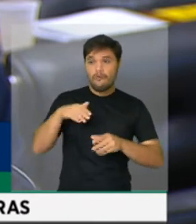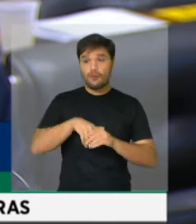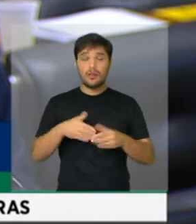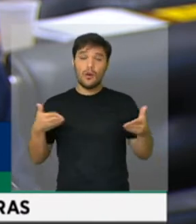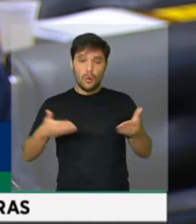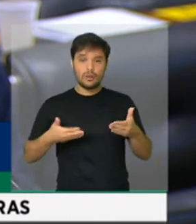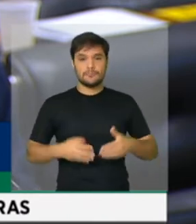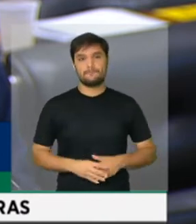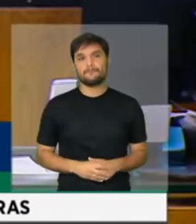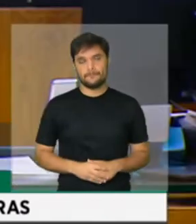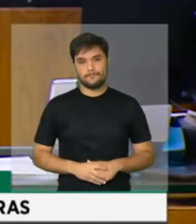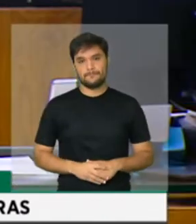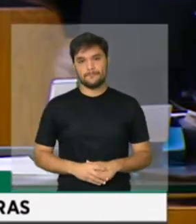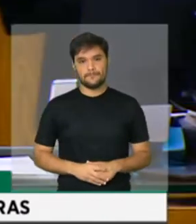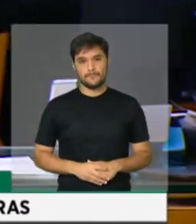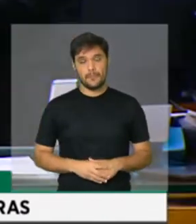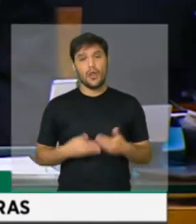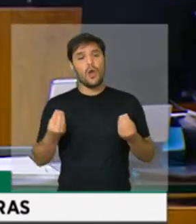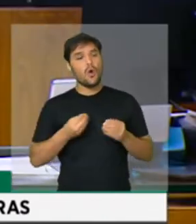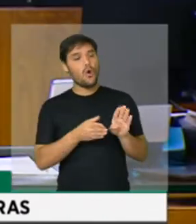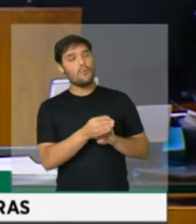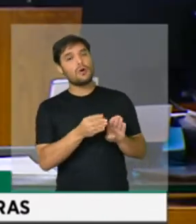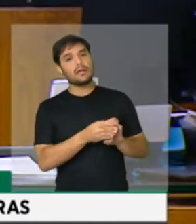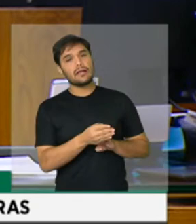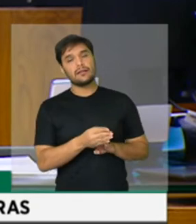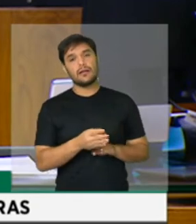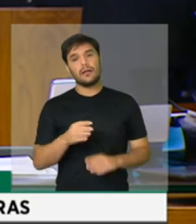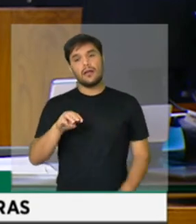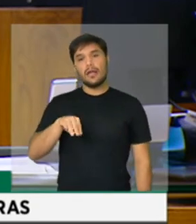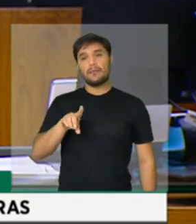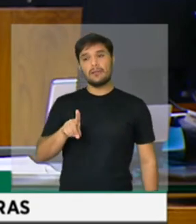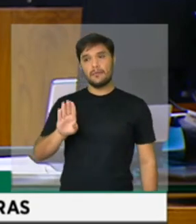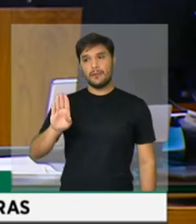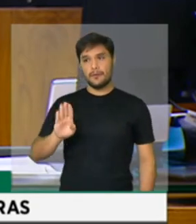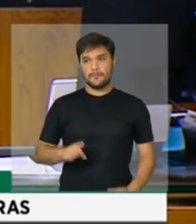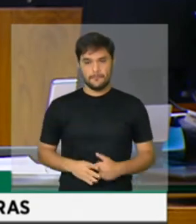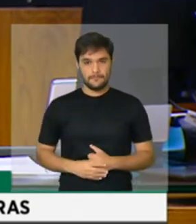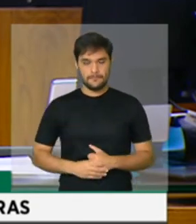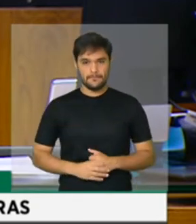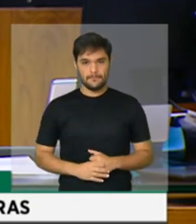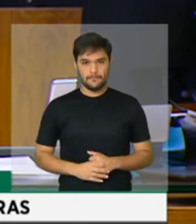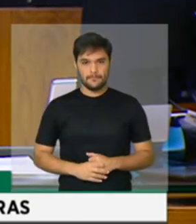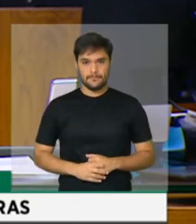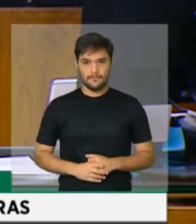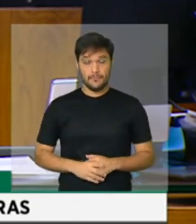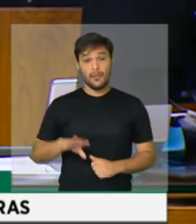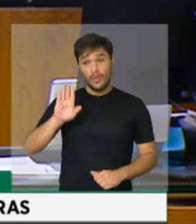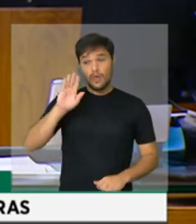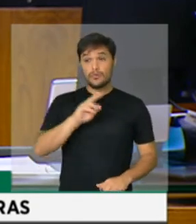VOTAR NO DIA DE HOJE, SR. PRESIDENTE. [PRESIDENTE]: COMO ORIENTA O MDB? -- [DEPUTADO]: